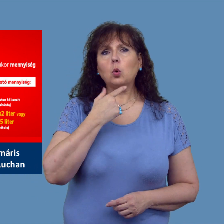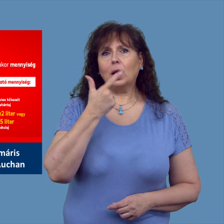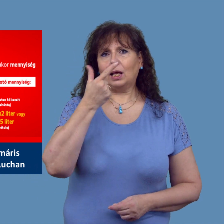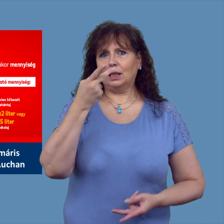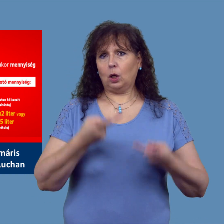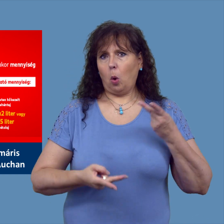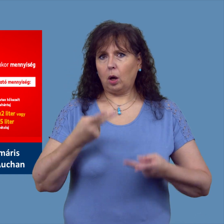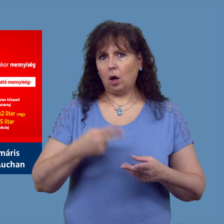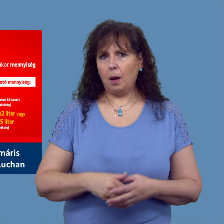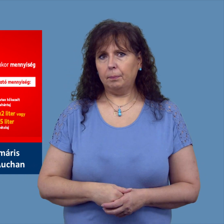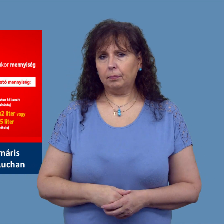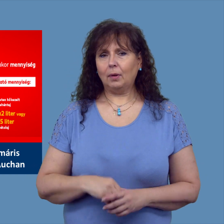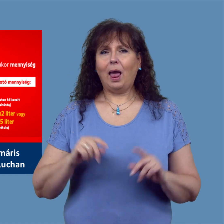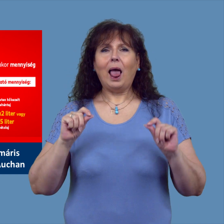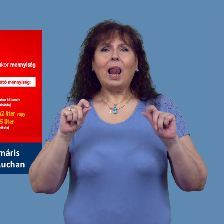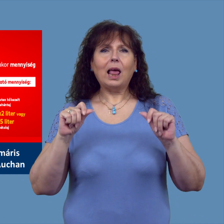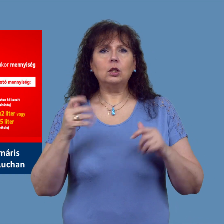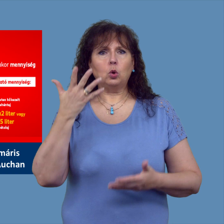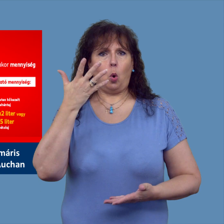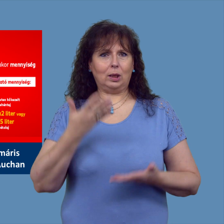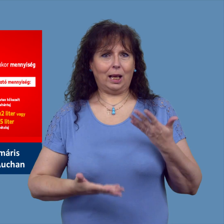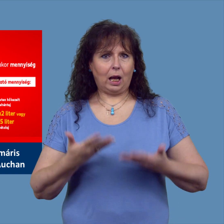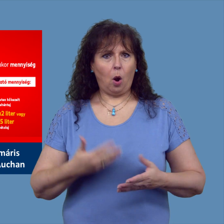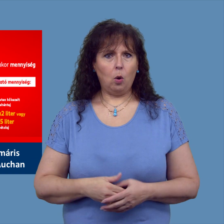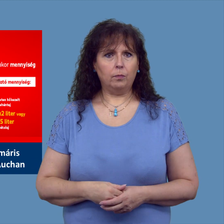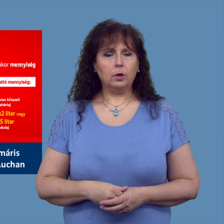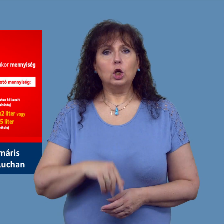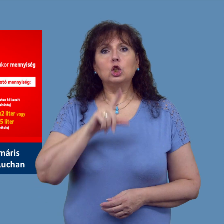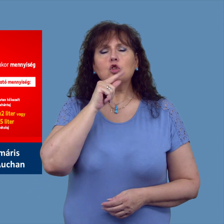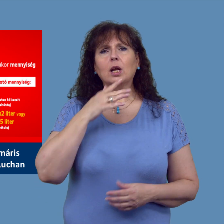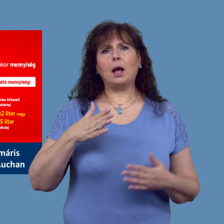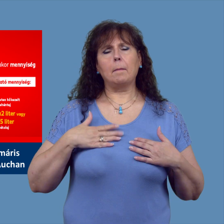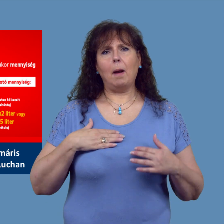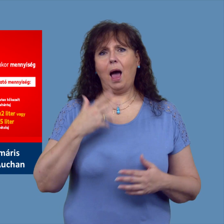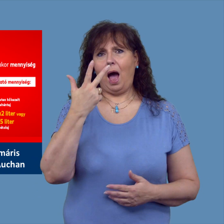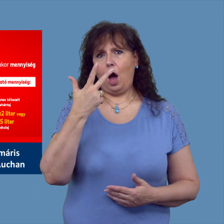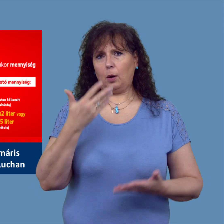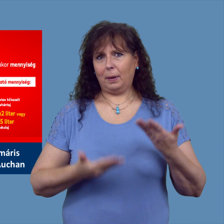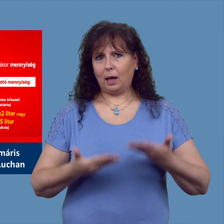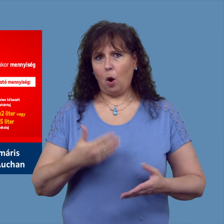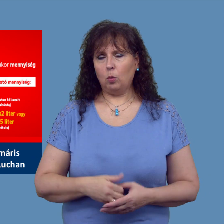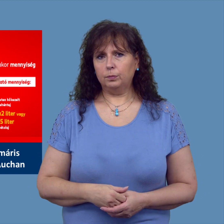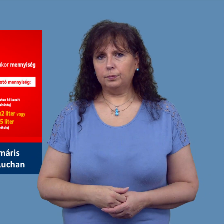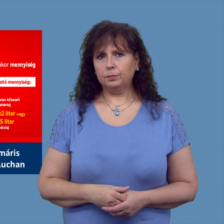kristálycukorból naponta 2 kg-t, lisztből naponta 5 kg-t, csirkemellből naponta 3 kg-t,